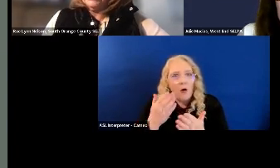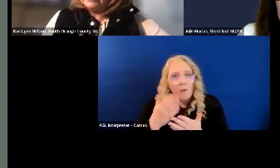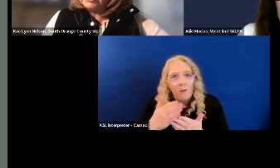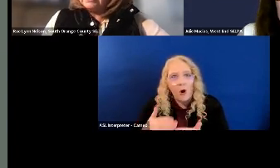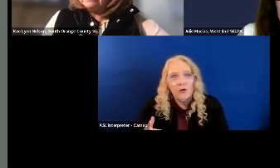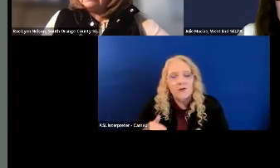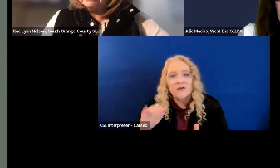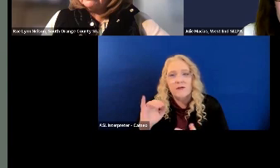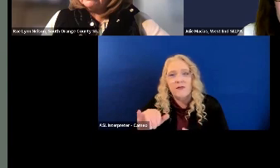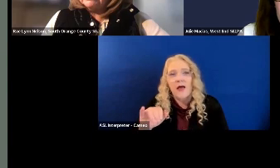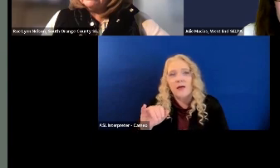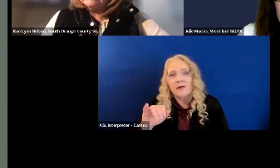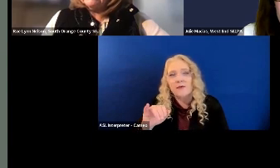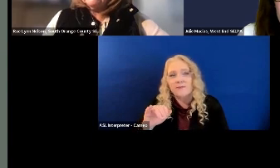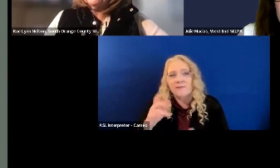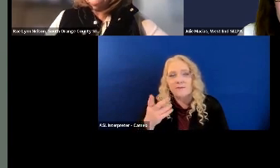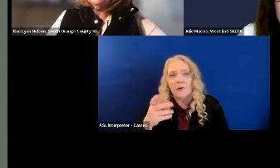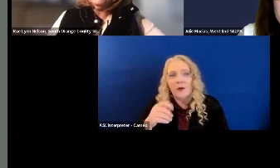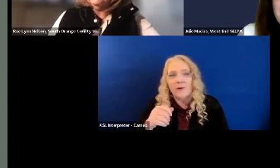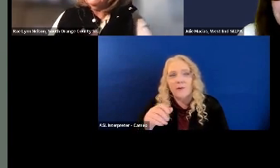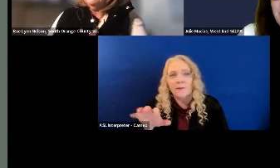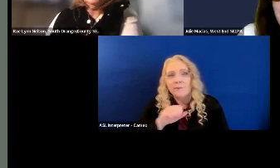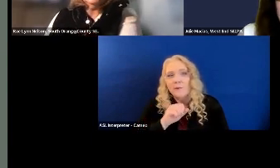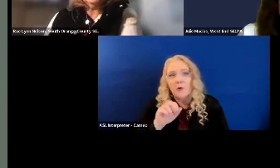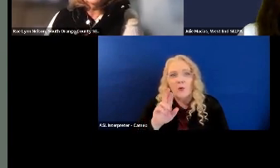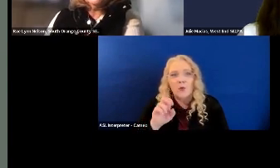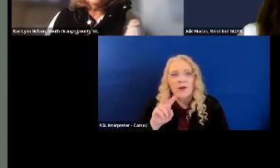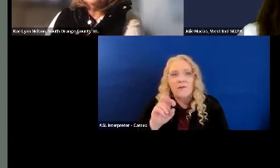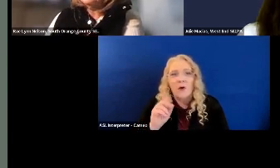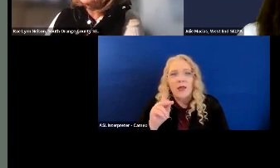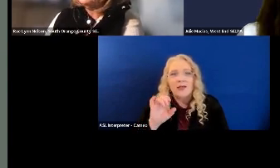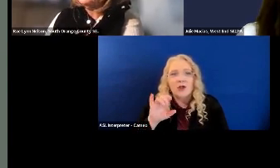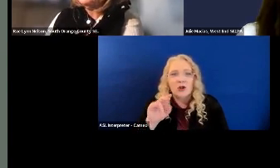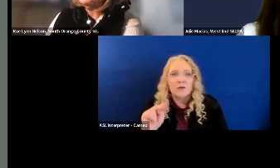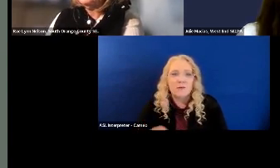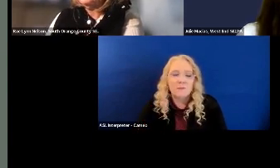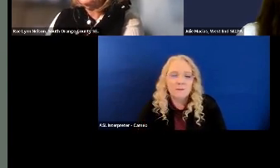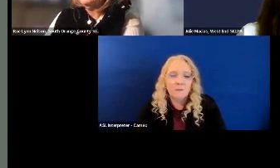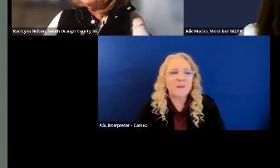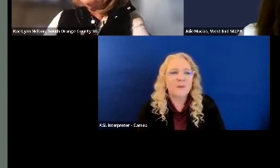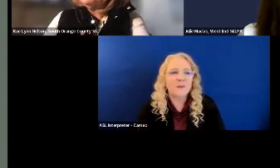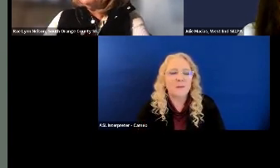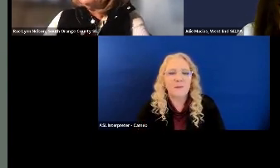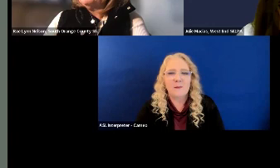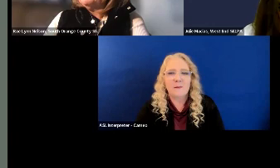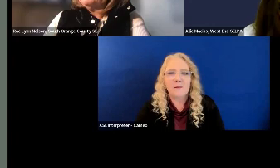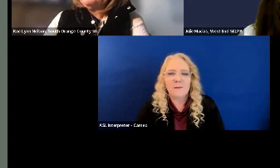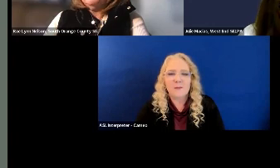revocación. Gracias, Julie. Bueno, ahora se